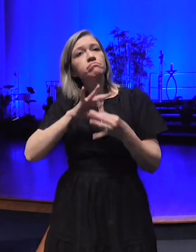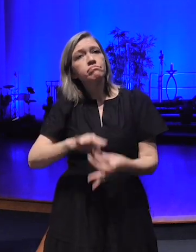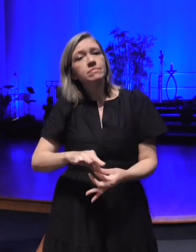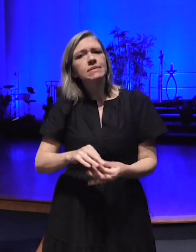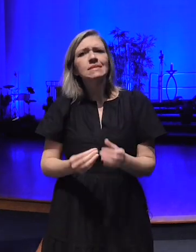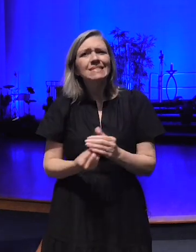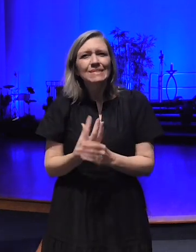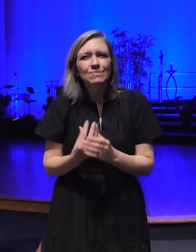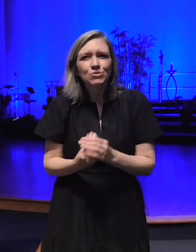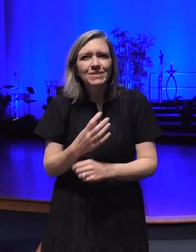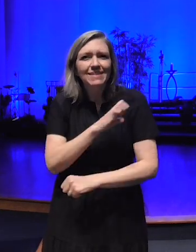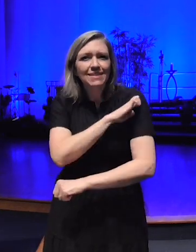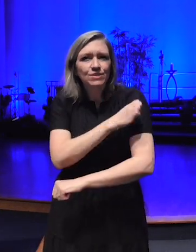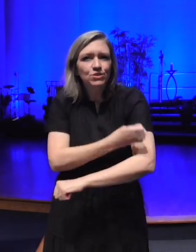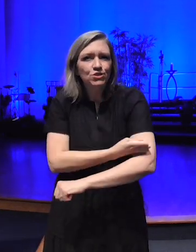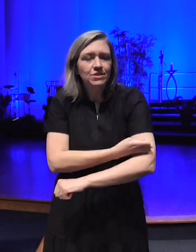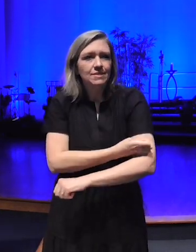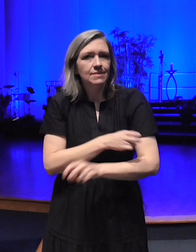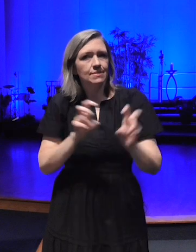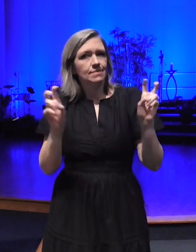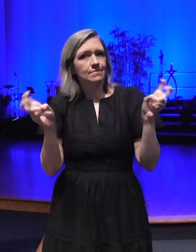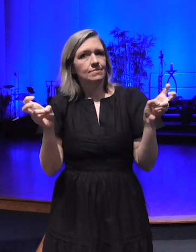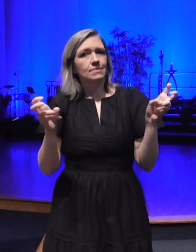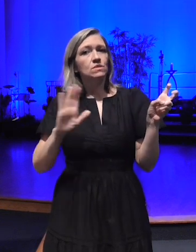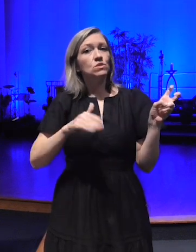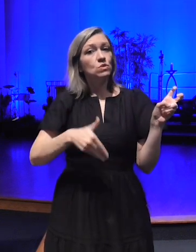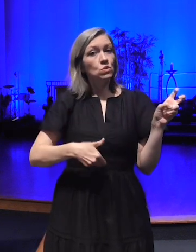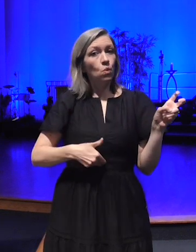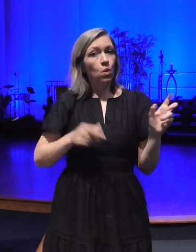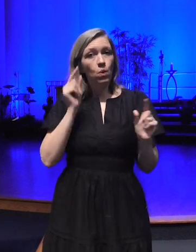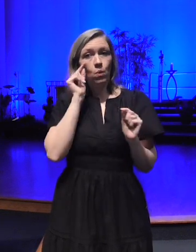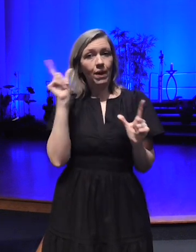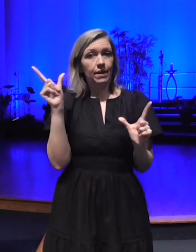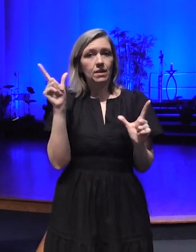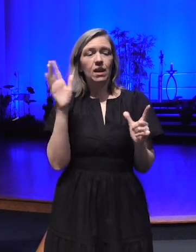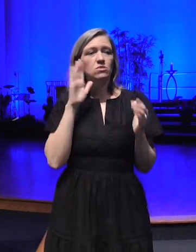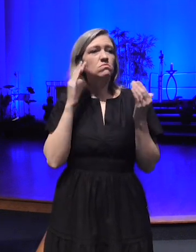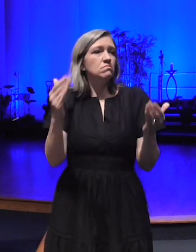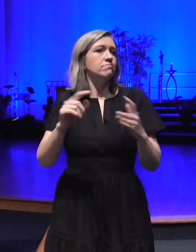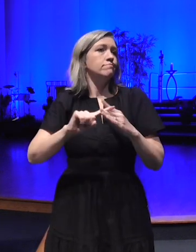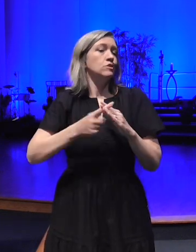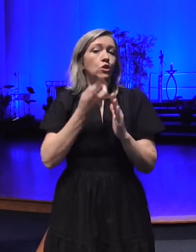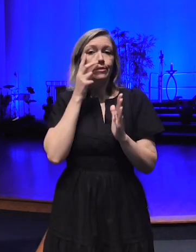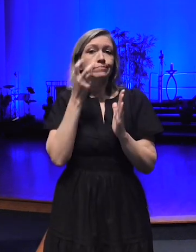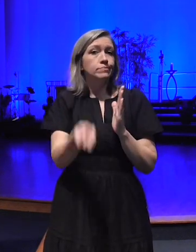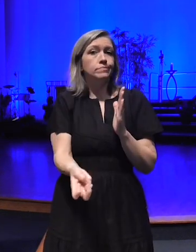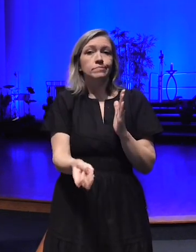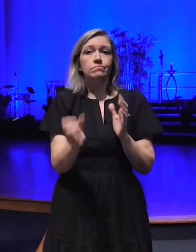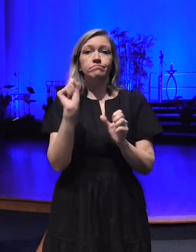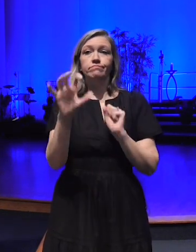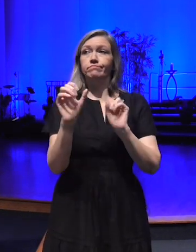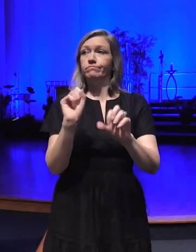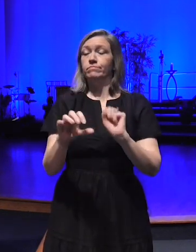Voy a entrar directamente en lo que quiero que sepas hoy, así que si te abres,